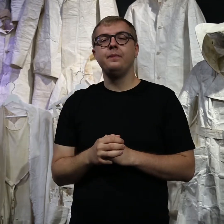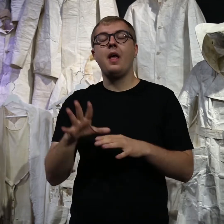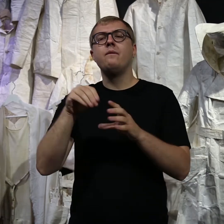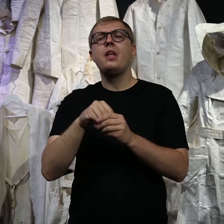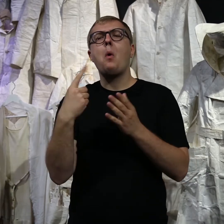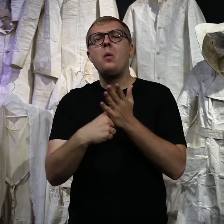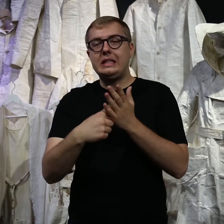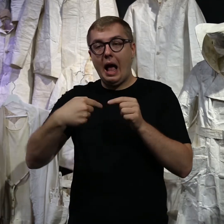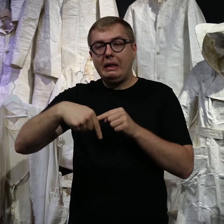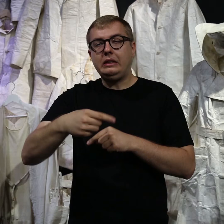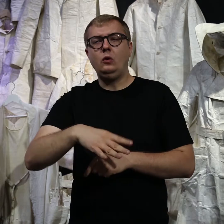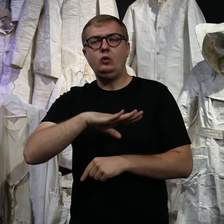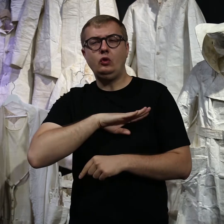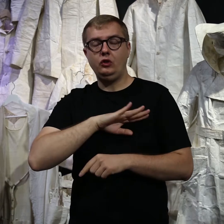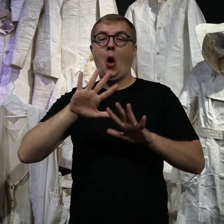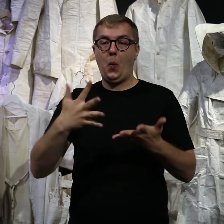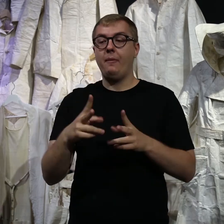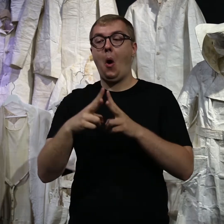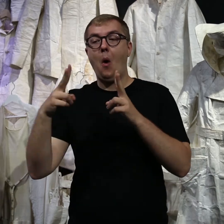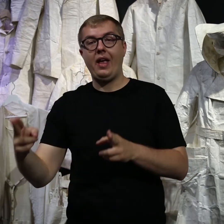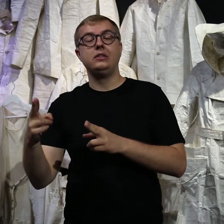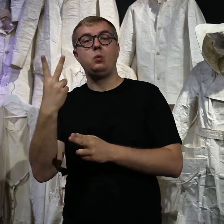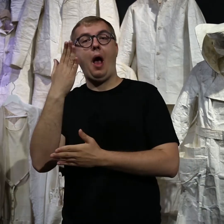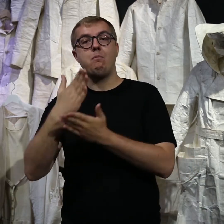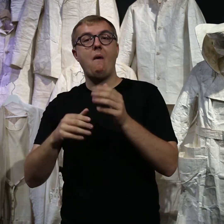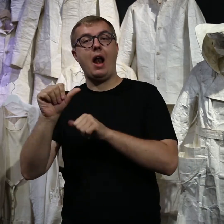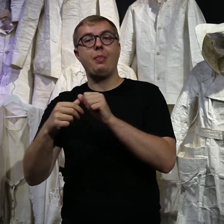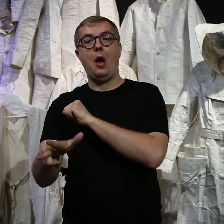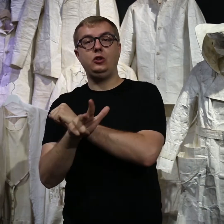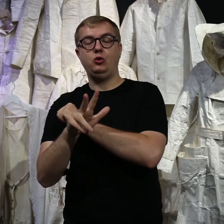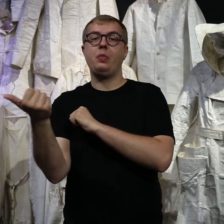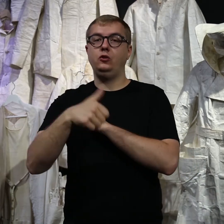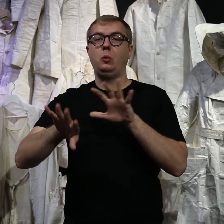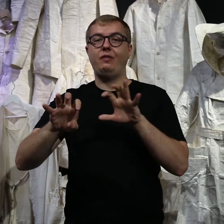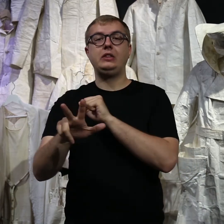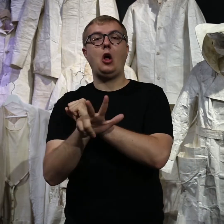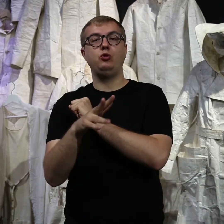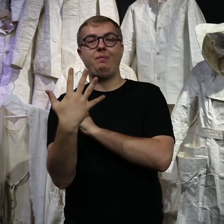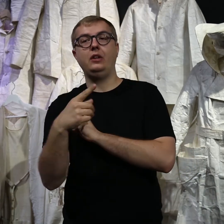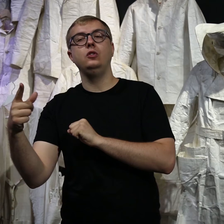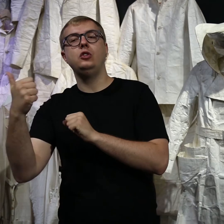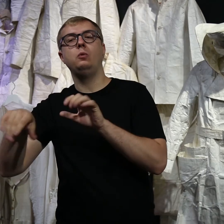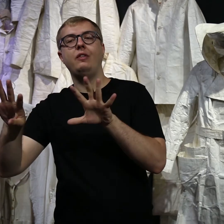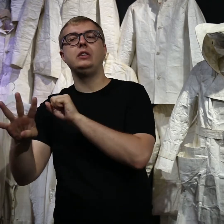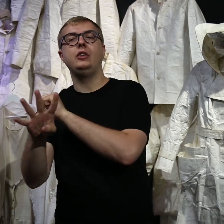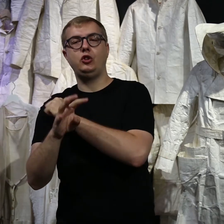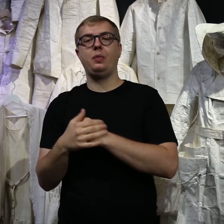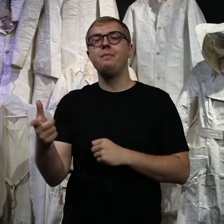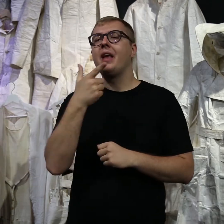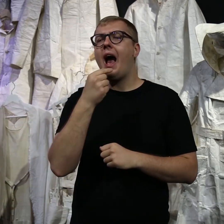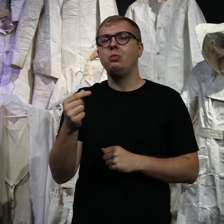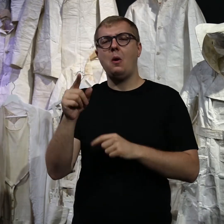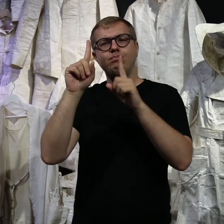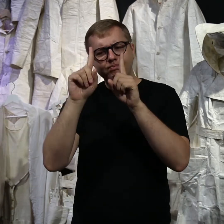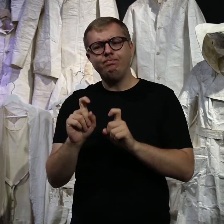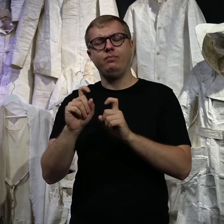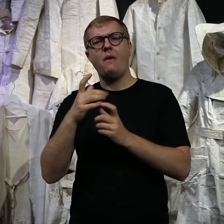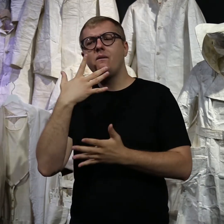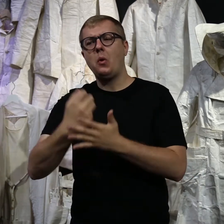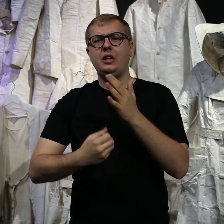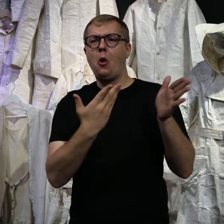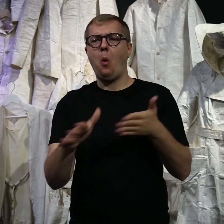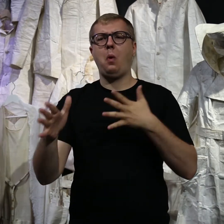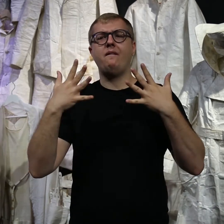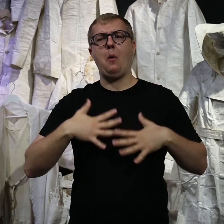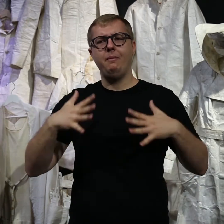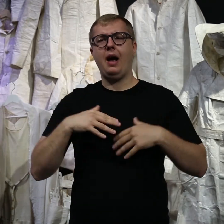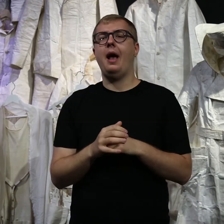W ostatnich latach - w drugiej połowie lat 80. Kantor zaczął wykorzystywać gotowe ubrania.